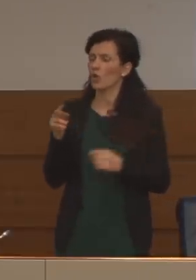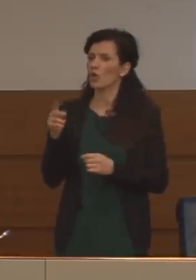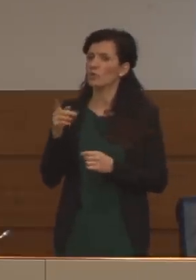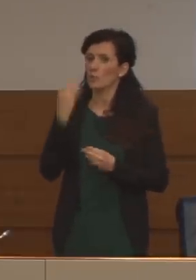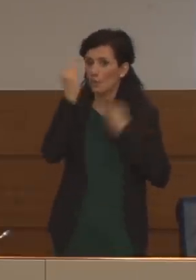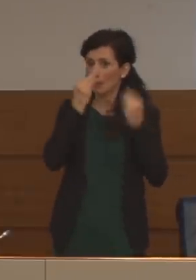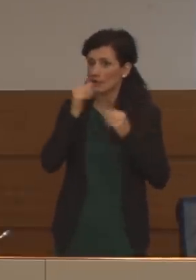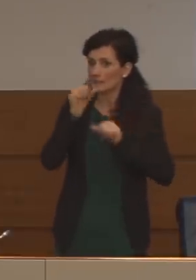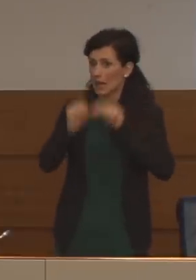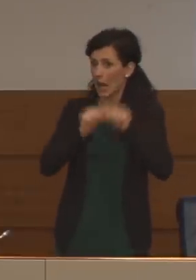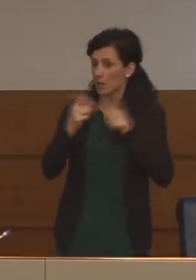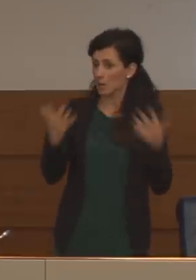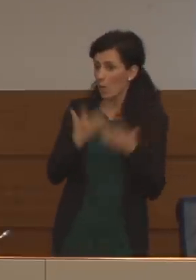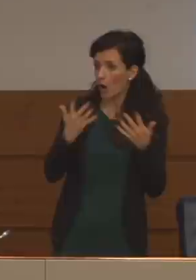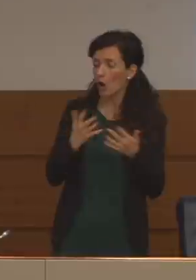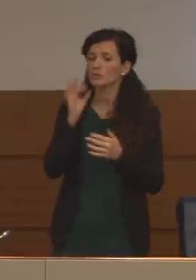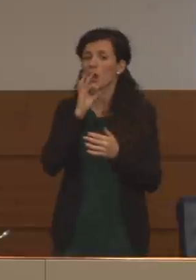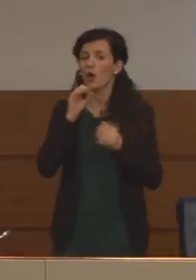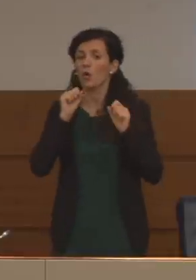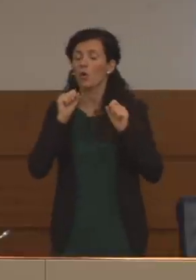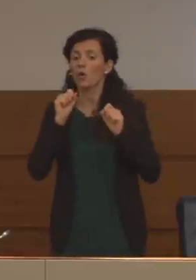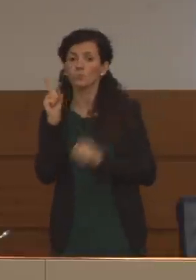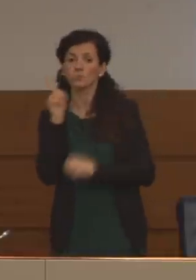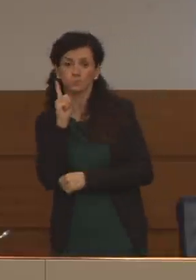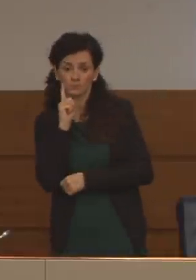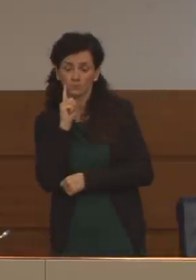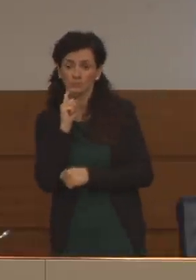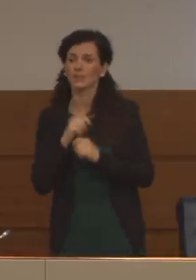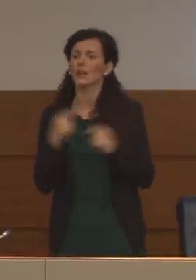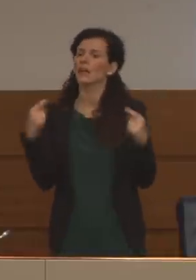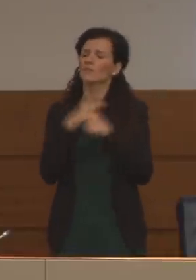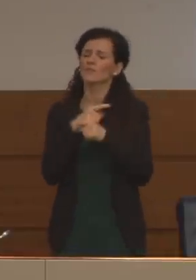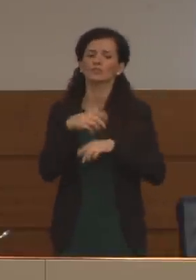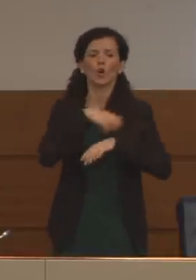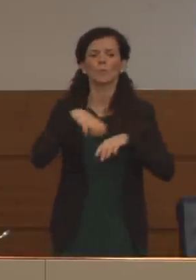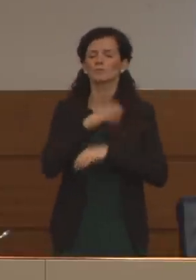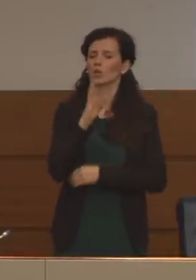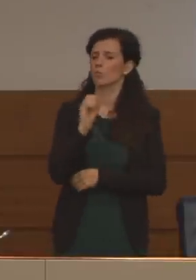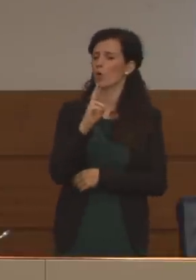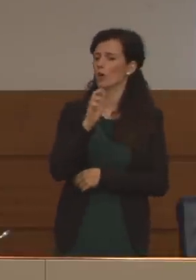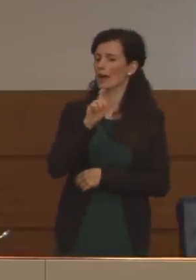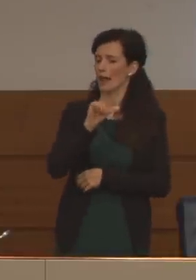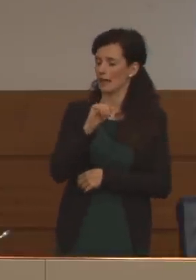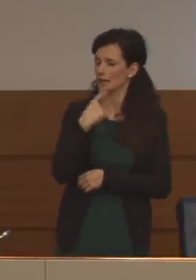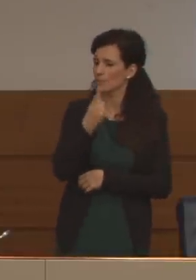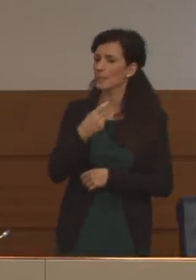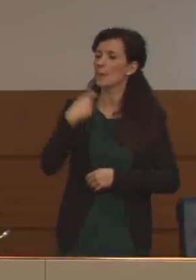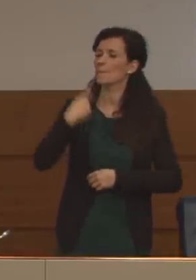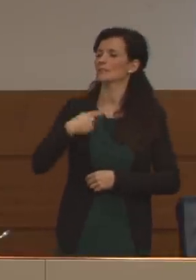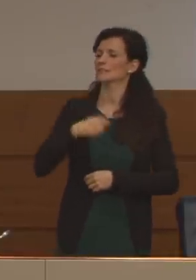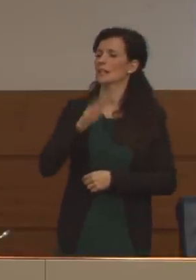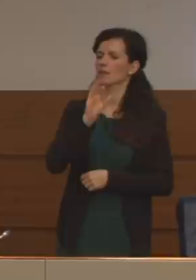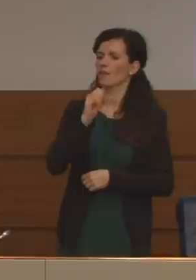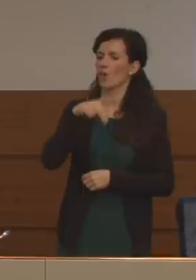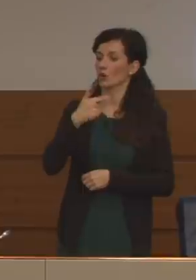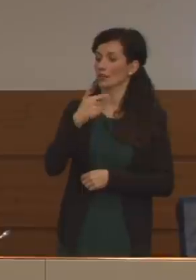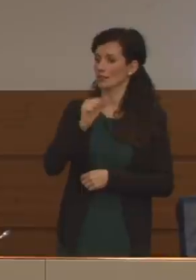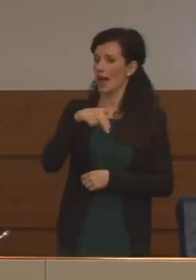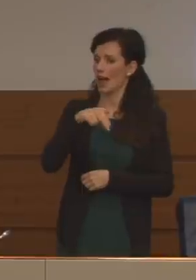vista o se rimane l'indicazione vostra. Al Commissario Borrelli invece volevo chiedere, il presidente Fontana ha continuato a chiedere la realizzazione